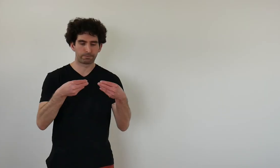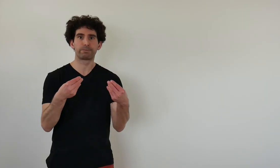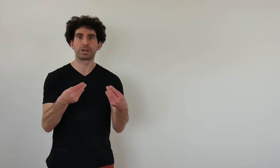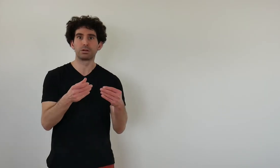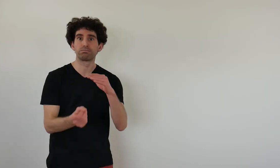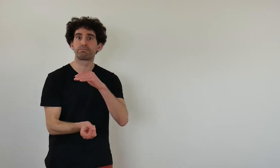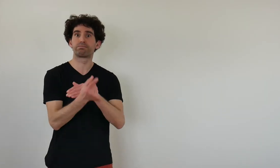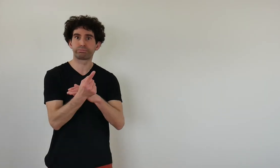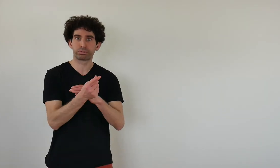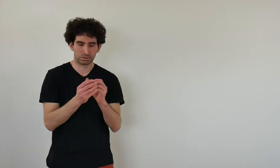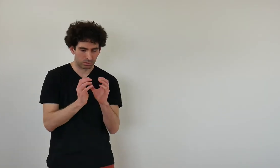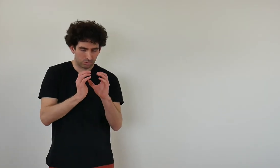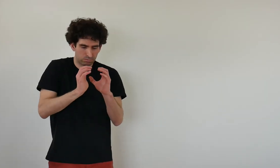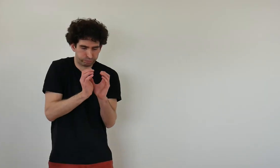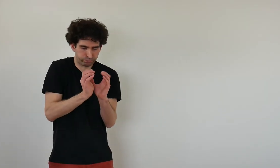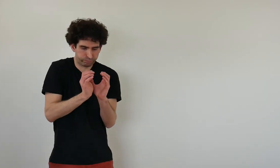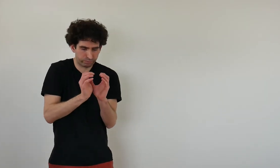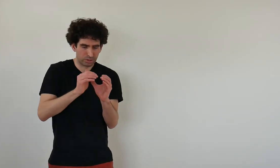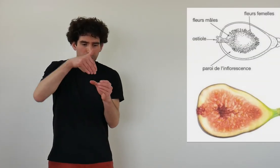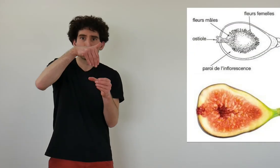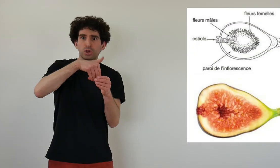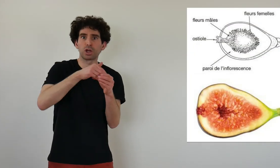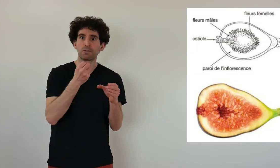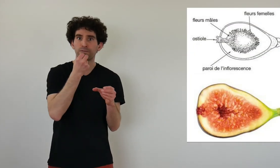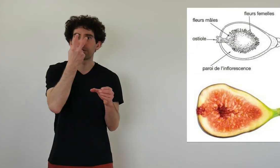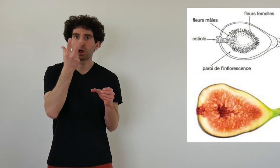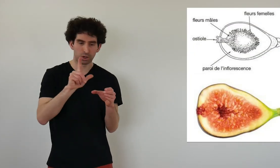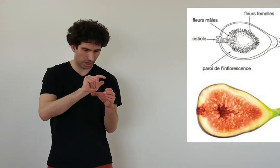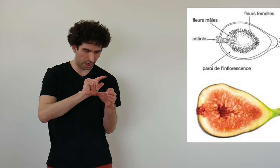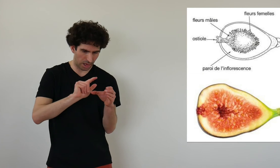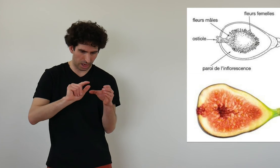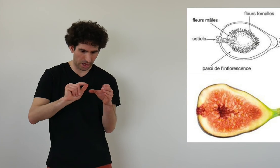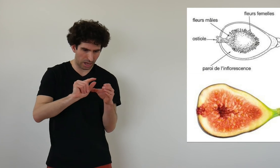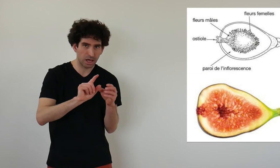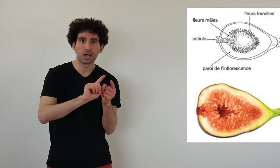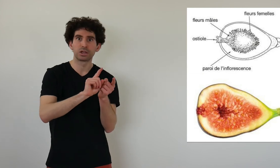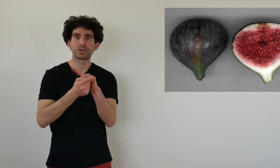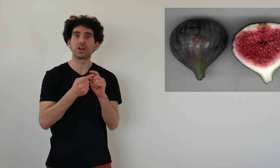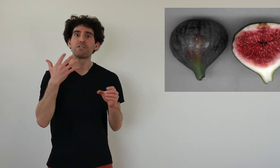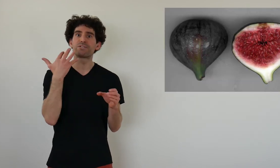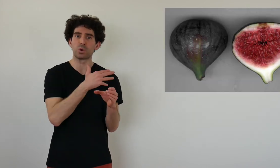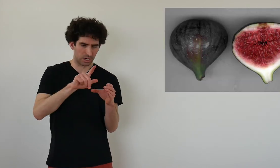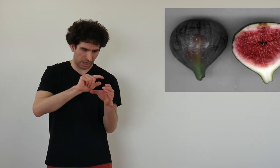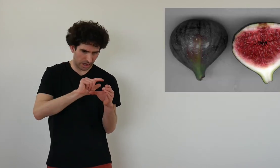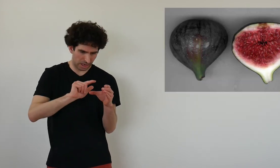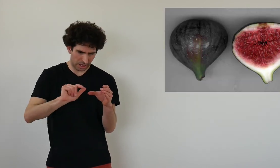Les figues sont particulières car les fleurs sont dans la cavité et chacune devient un fruit.